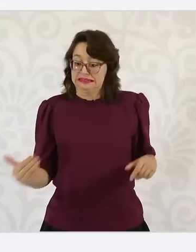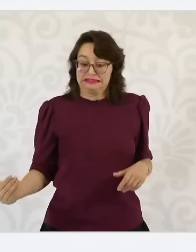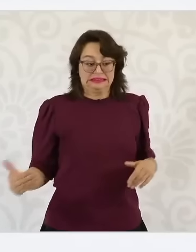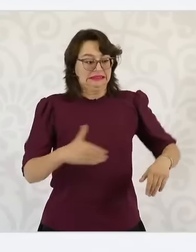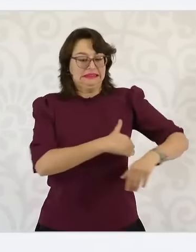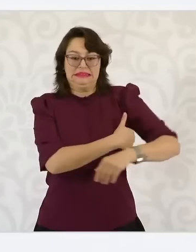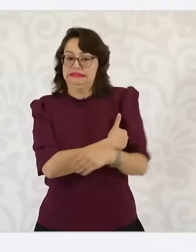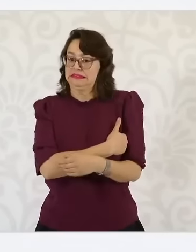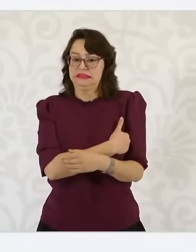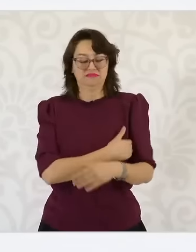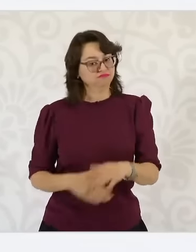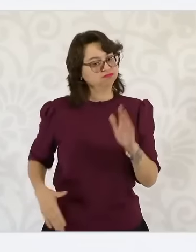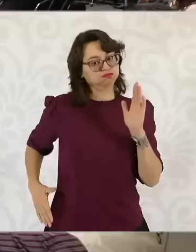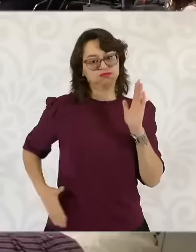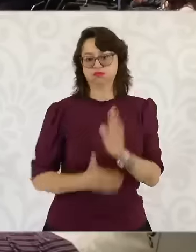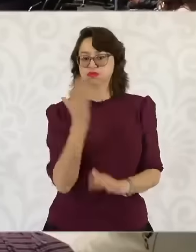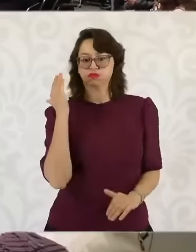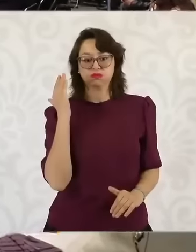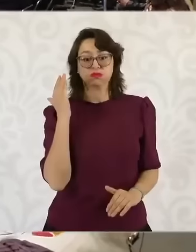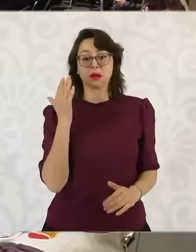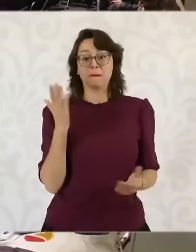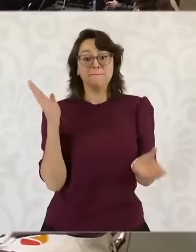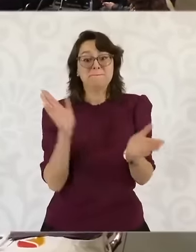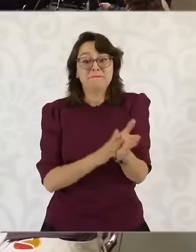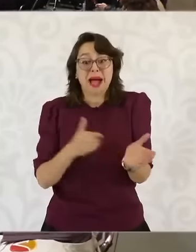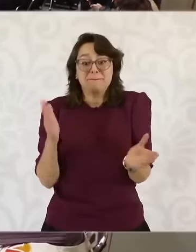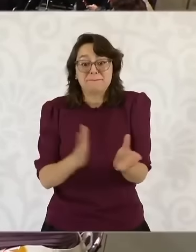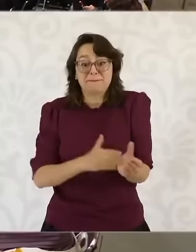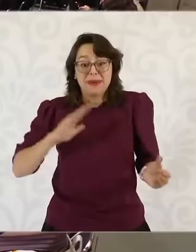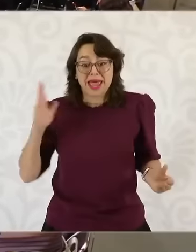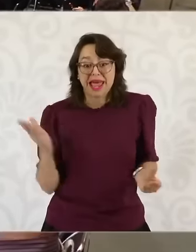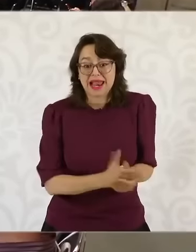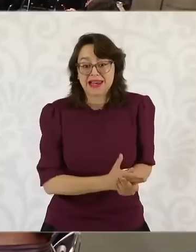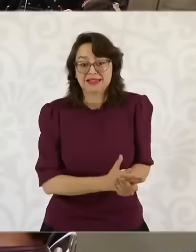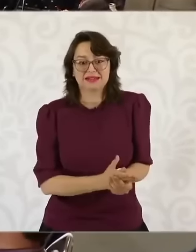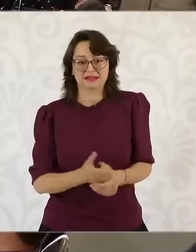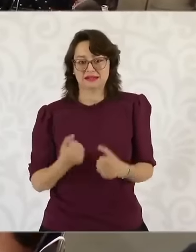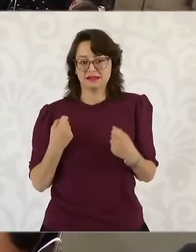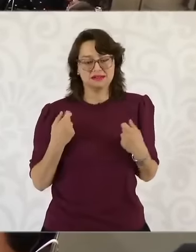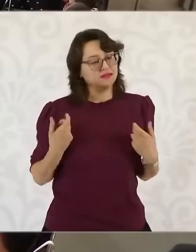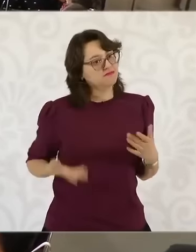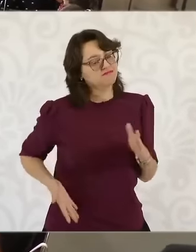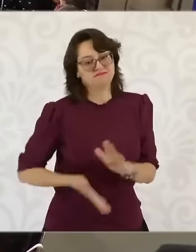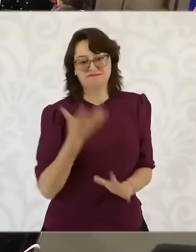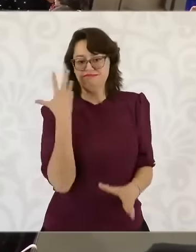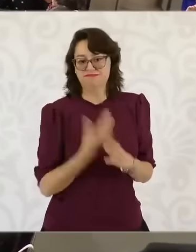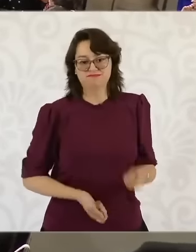francesa y va cargando con los documentos de la república y dice el presidente lópez